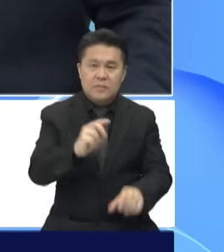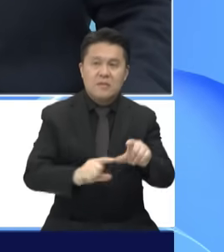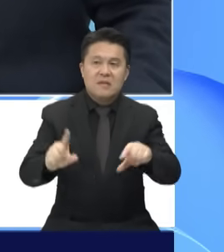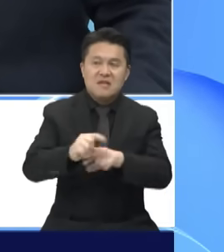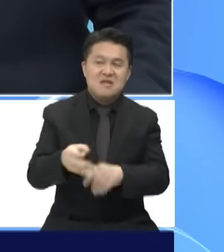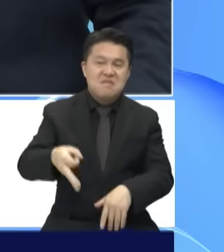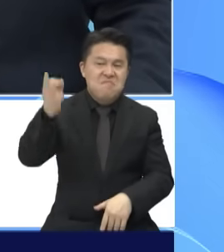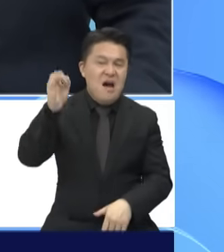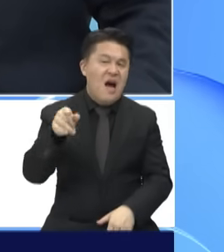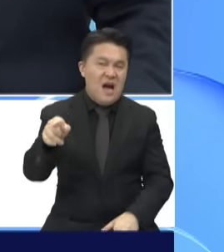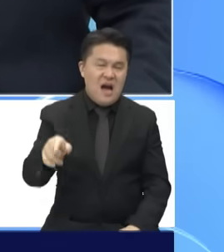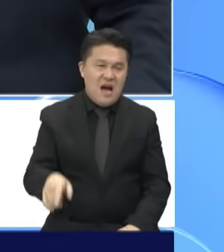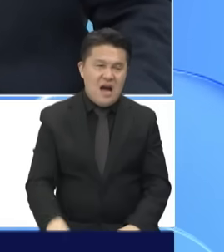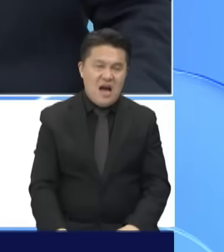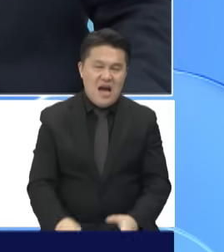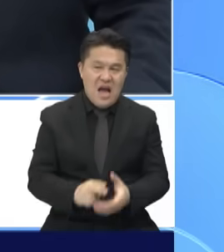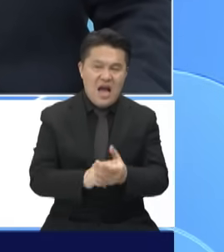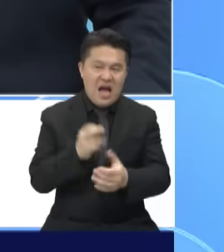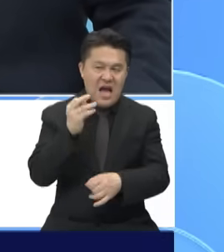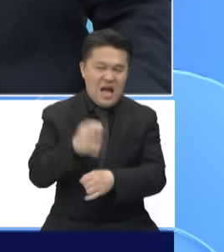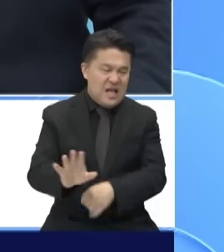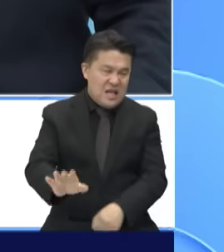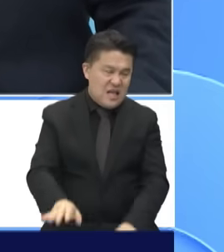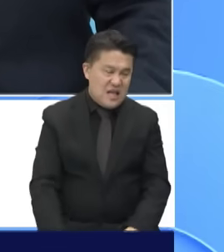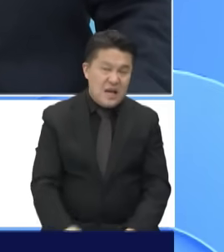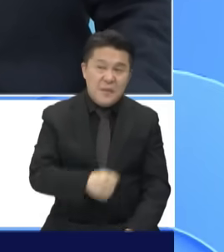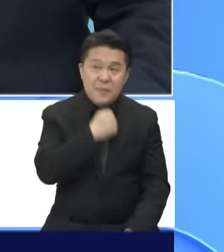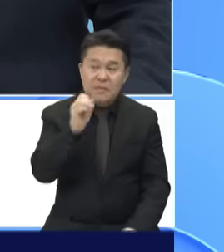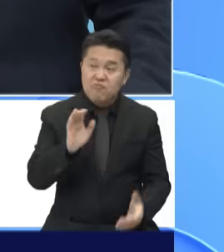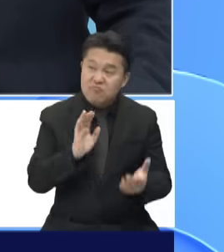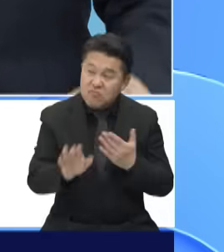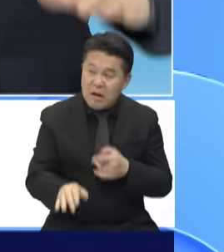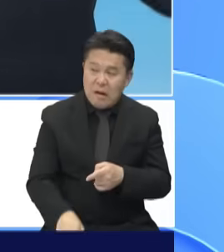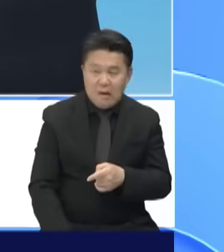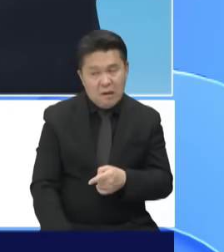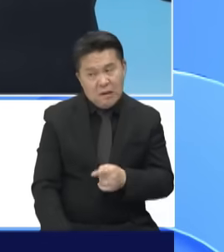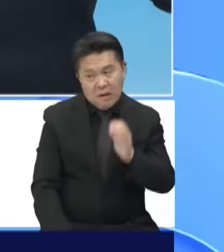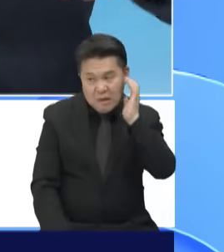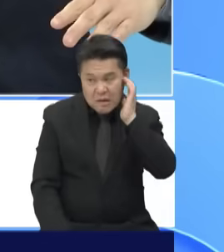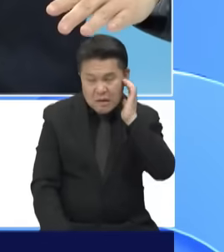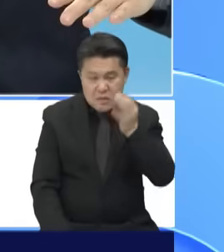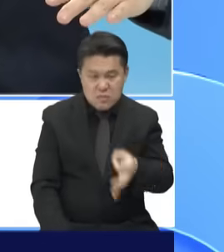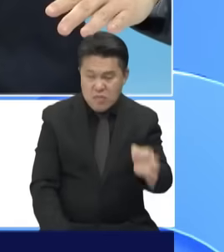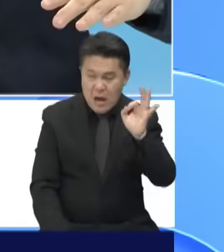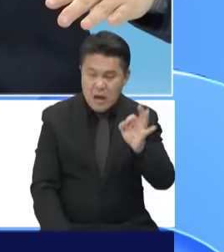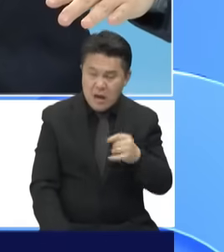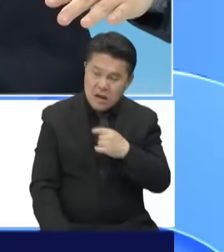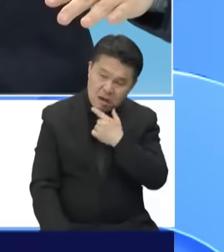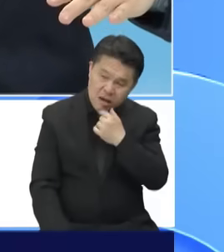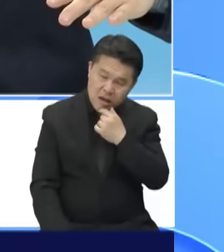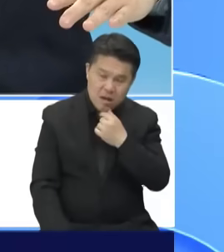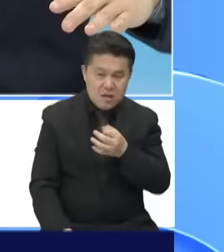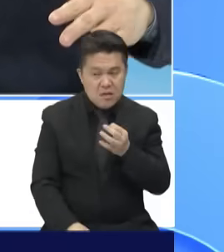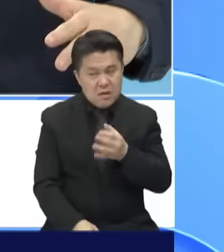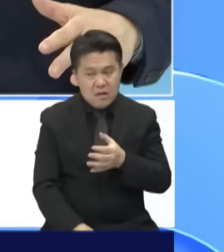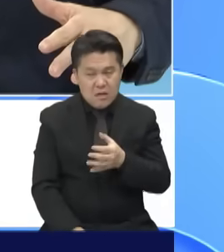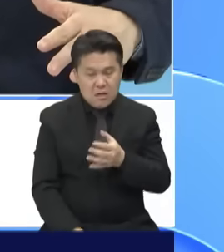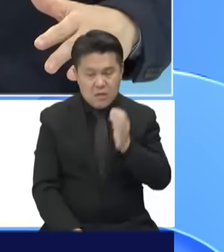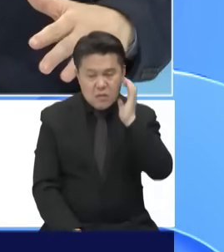있습니다. 그러니까 당첨된 분들도 시세보다 분양가가 더 높으니까 이것들을 내가 굳이